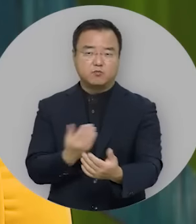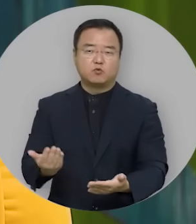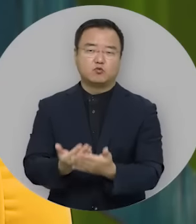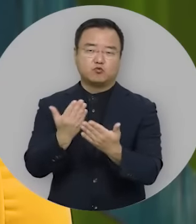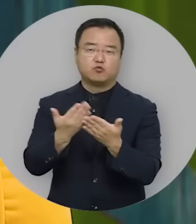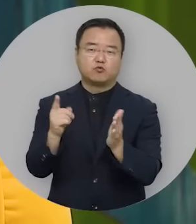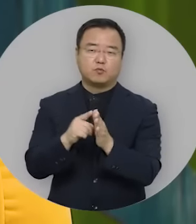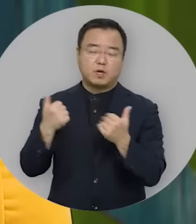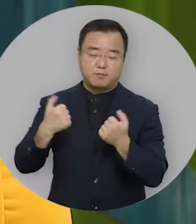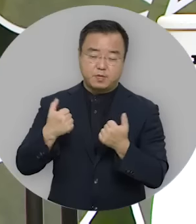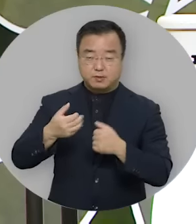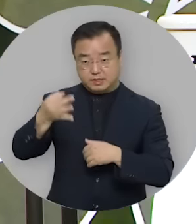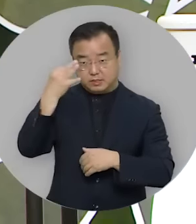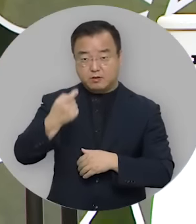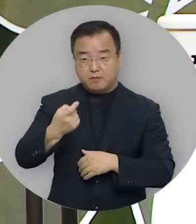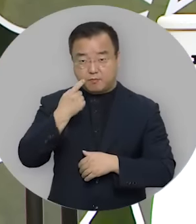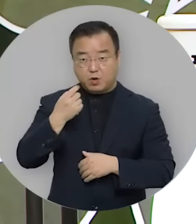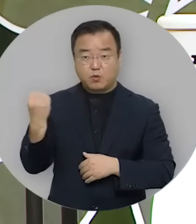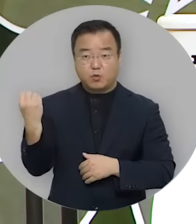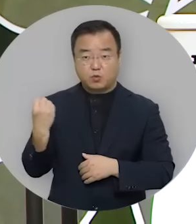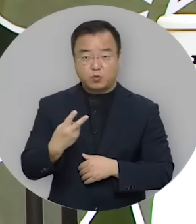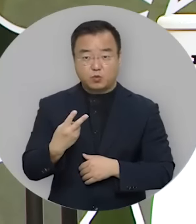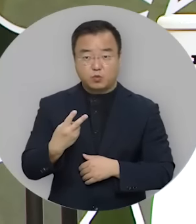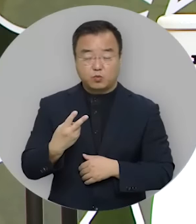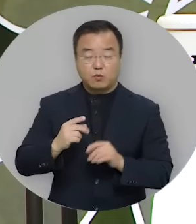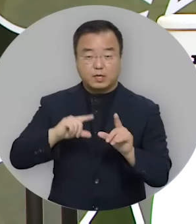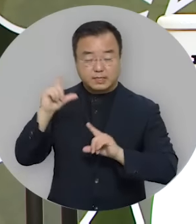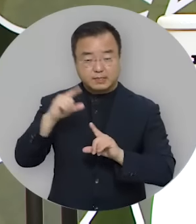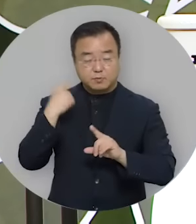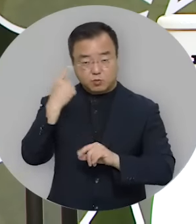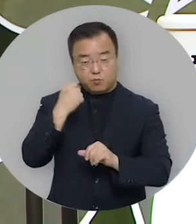면접 기술도 배우고 이미지 메이킹, 직장 내 예절